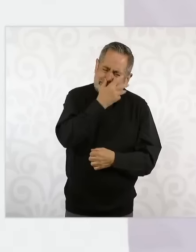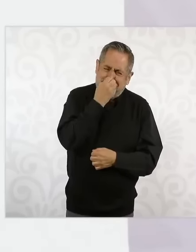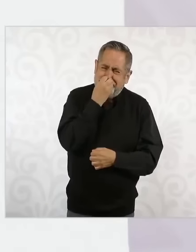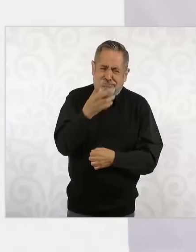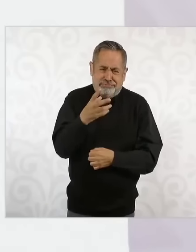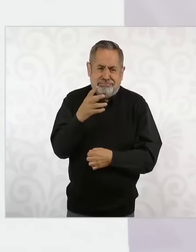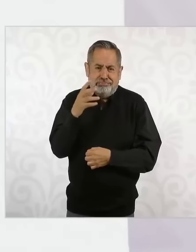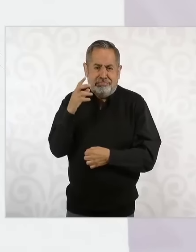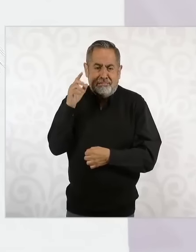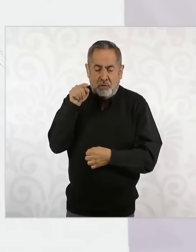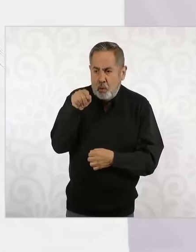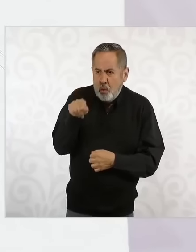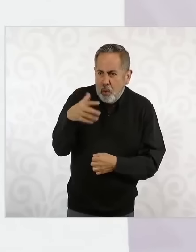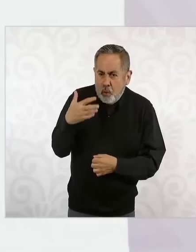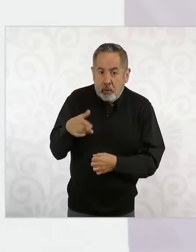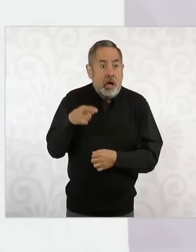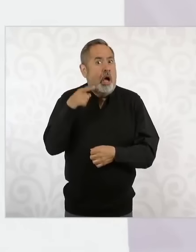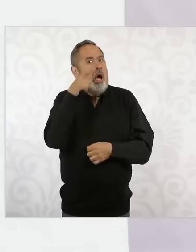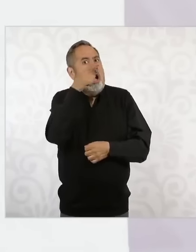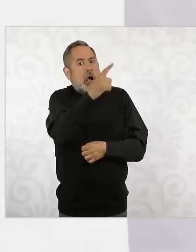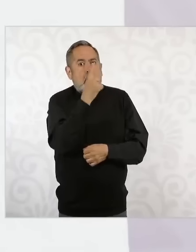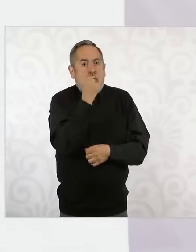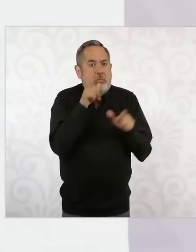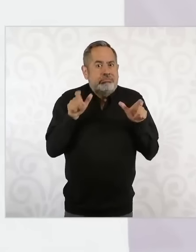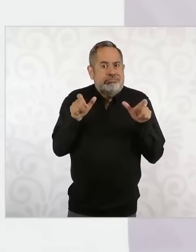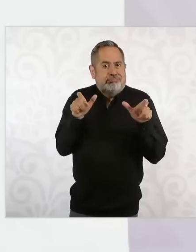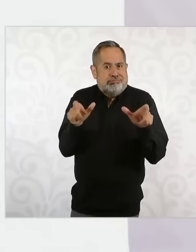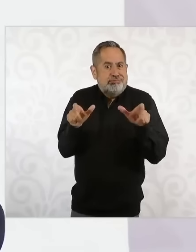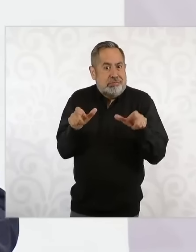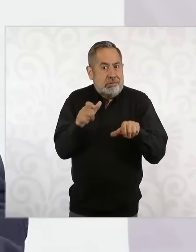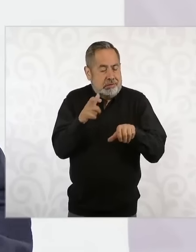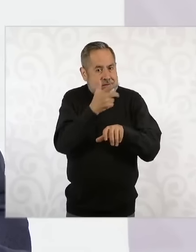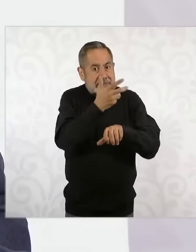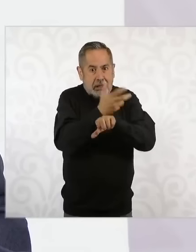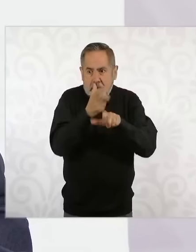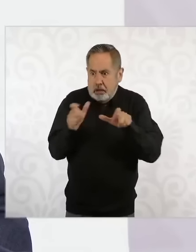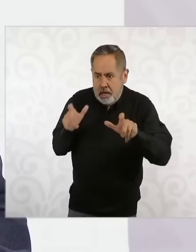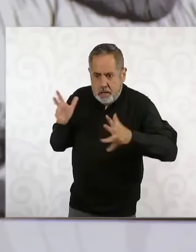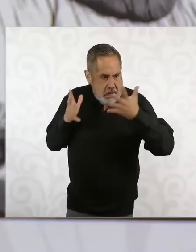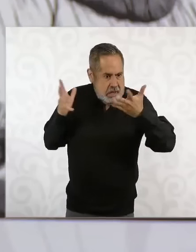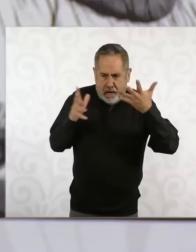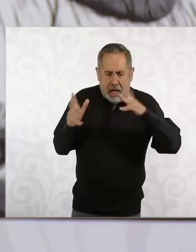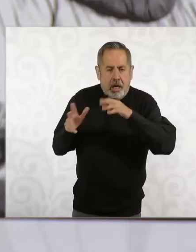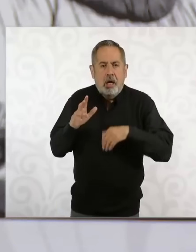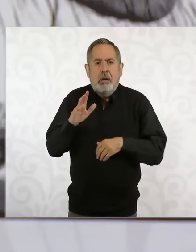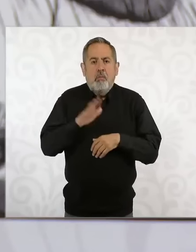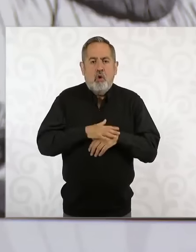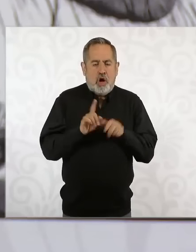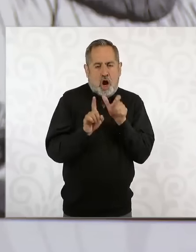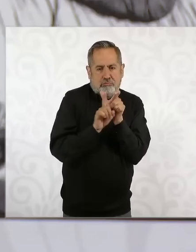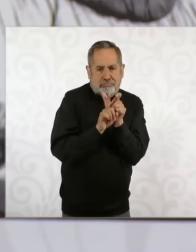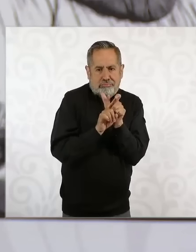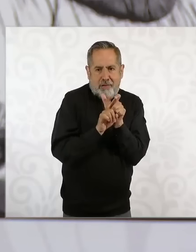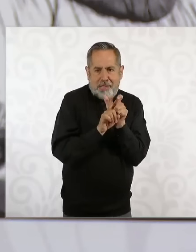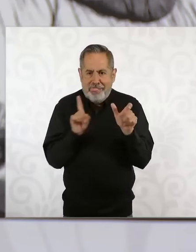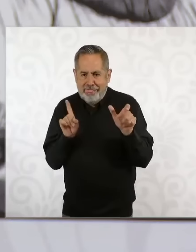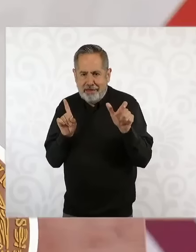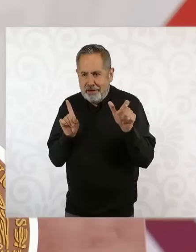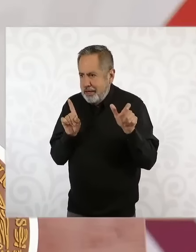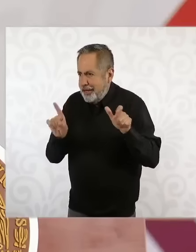servicio secreto estaba [risas] eh muy eh alterado de cómo eh una presidente iba a estar tan cerca